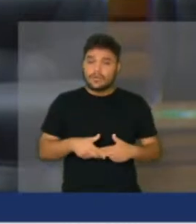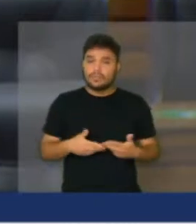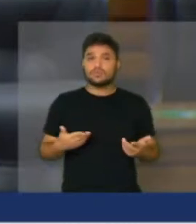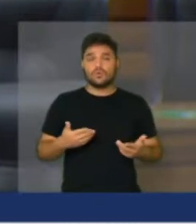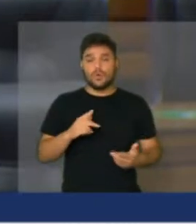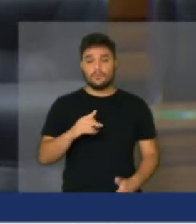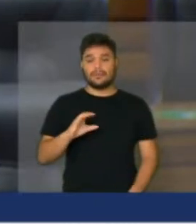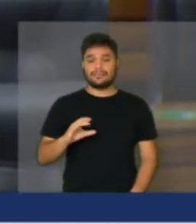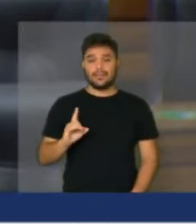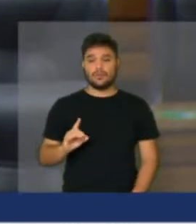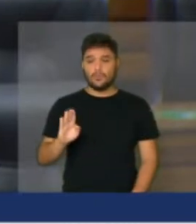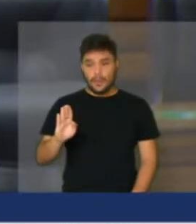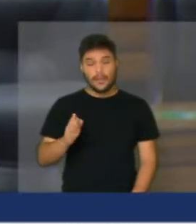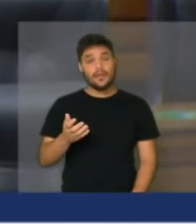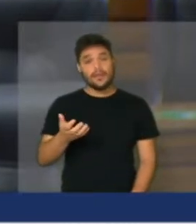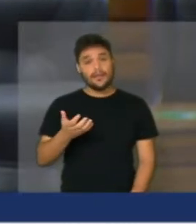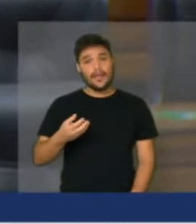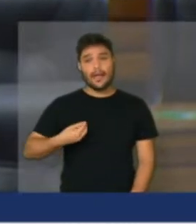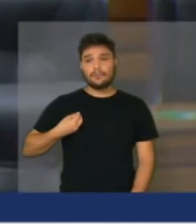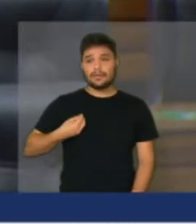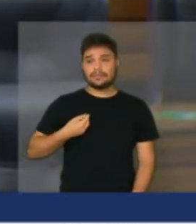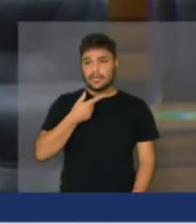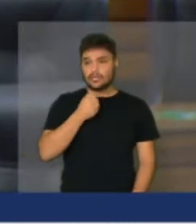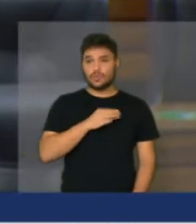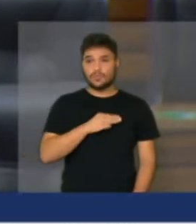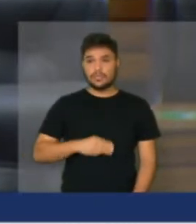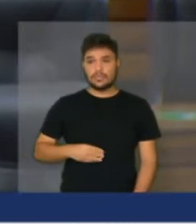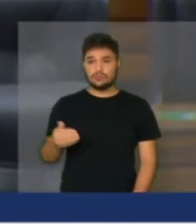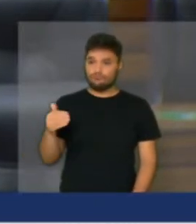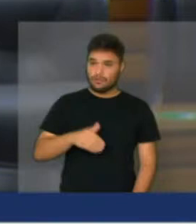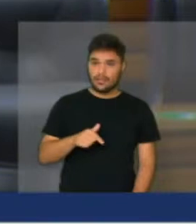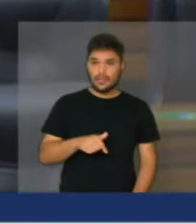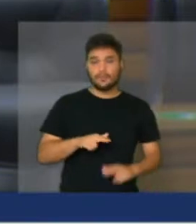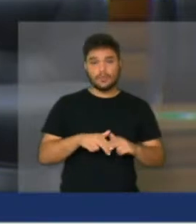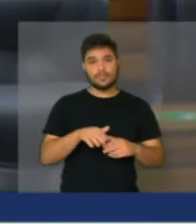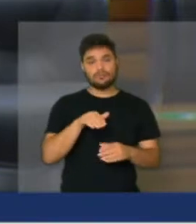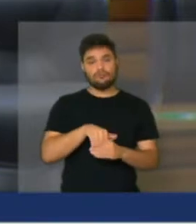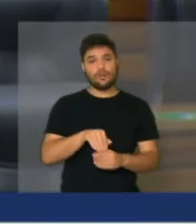ENCAMINHA O VOTO NÃO É RETIRADA DA PAUTA. [PRESIDENTE]: PCDOB